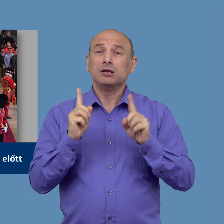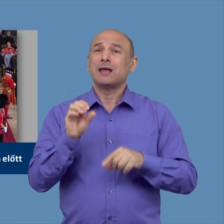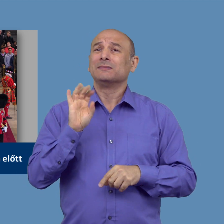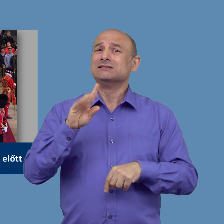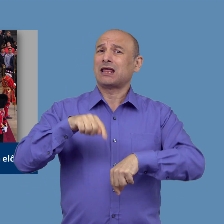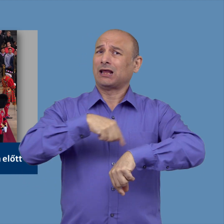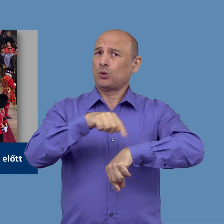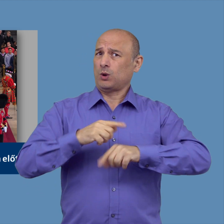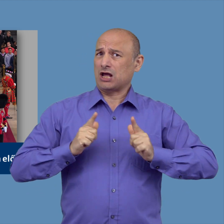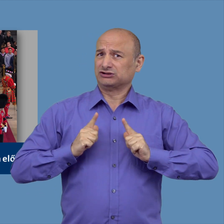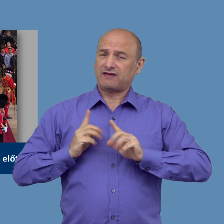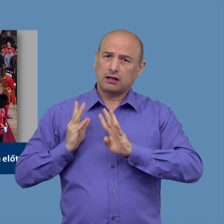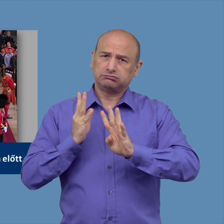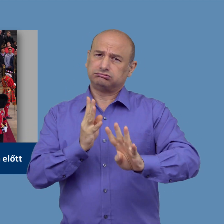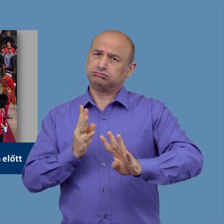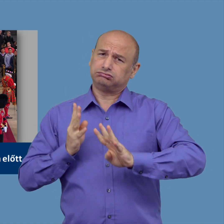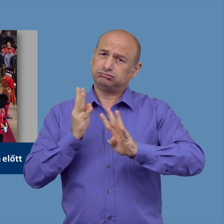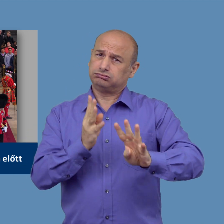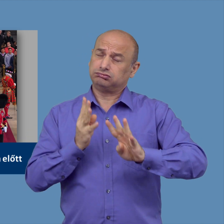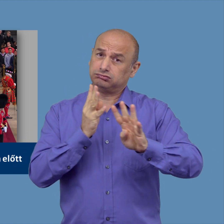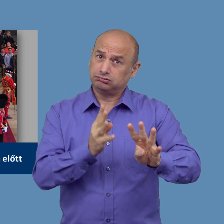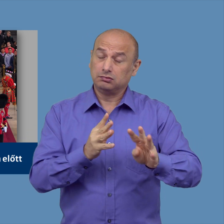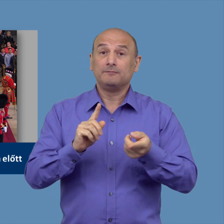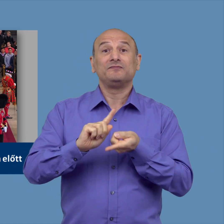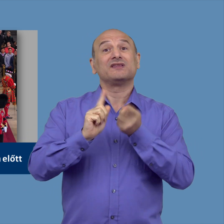az embereknek legalább 13 és fél órát kell várakozniuk.